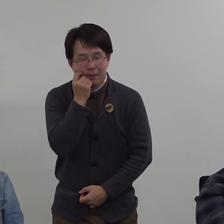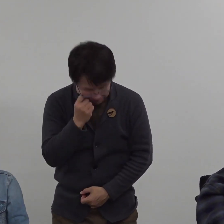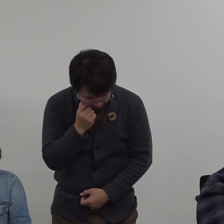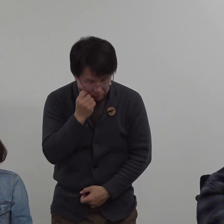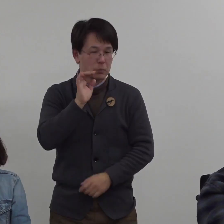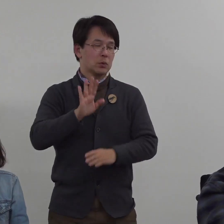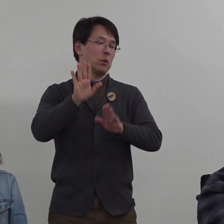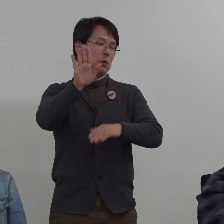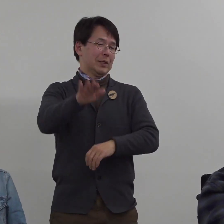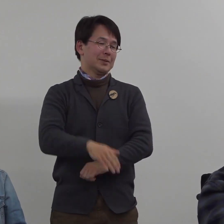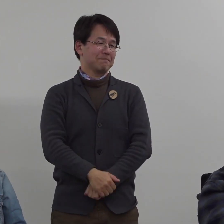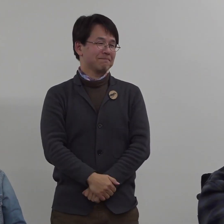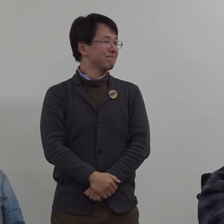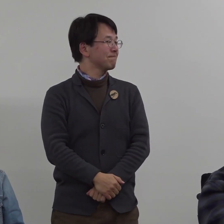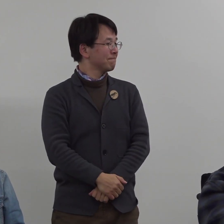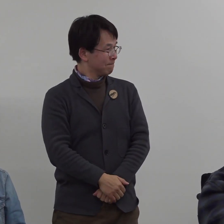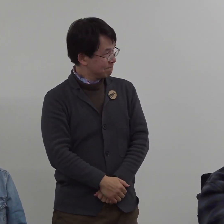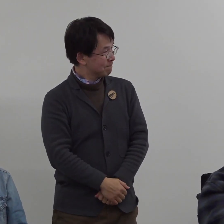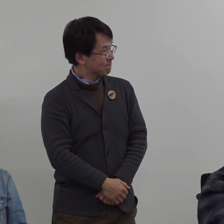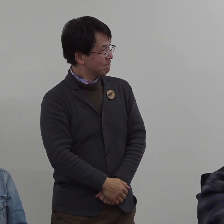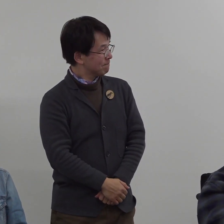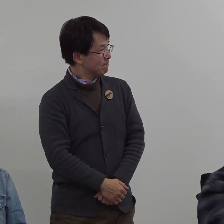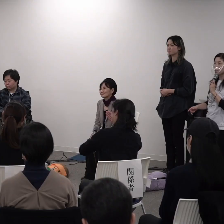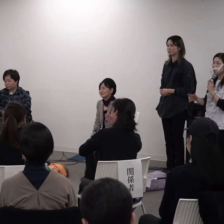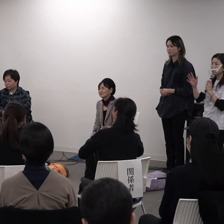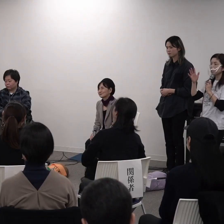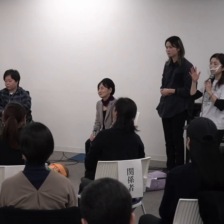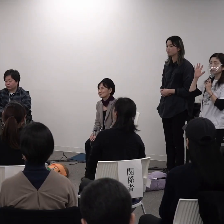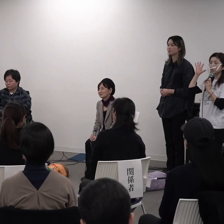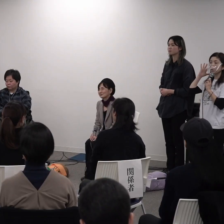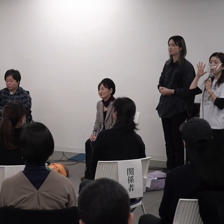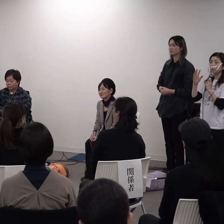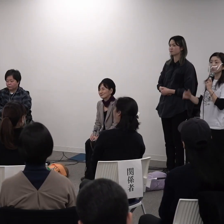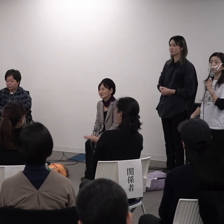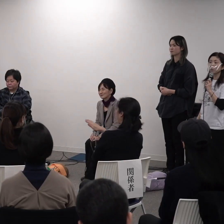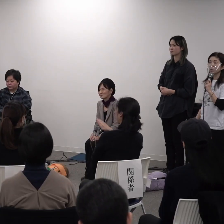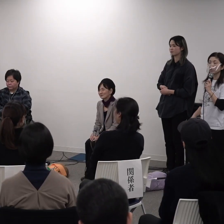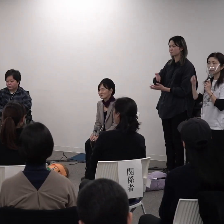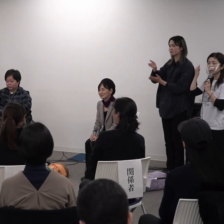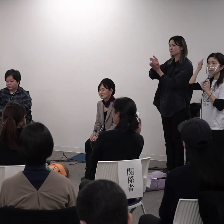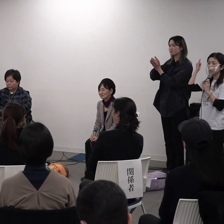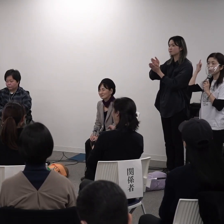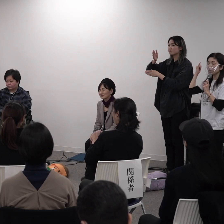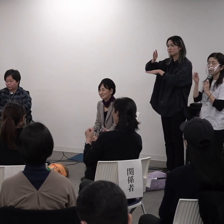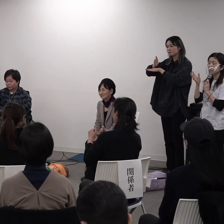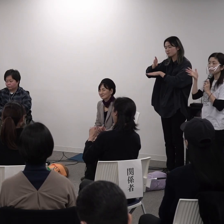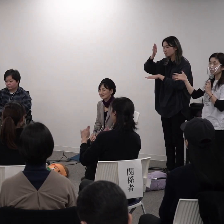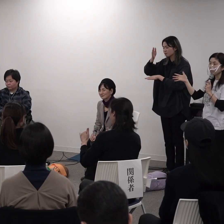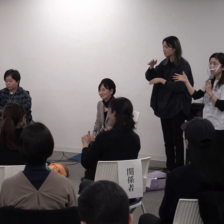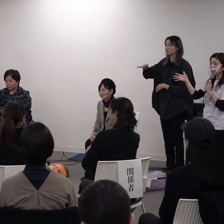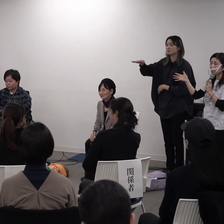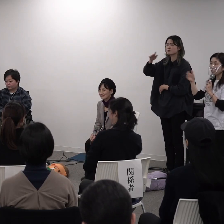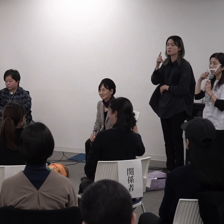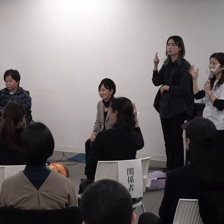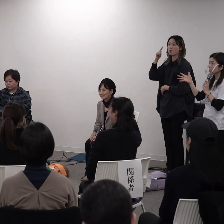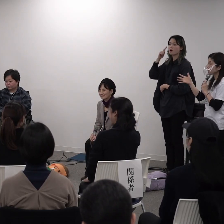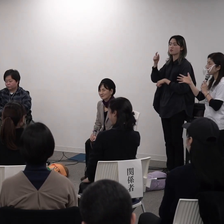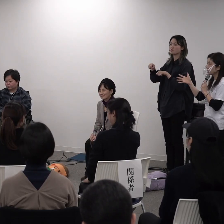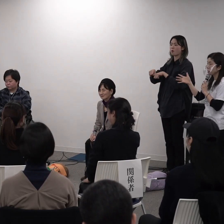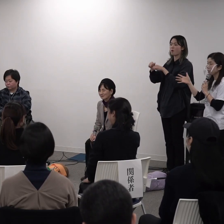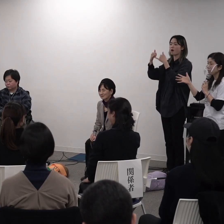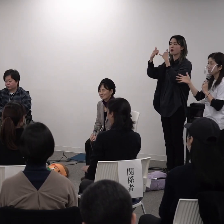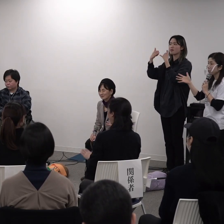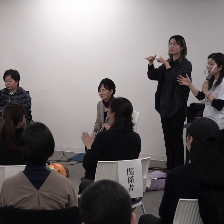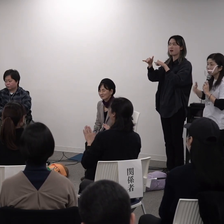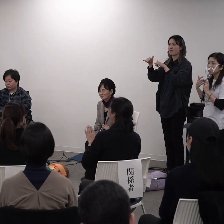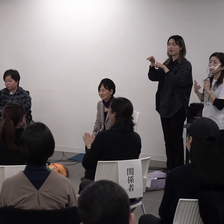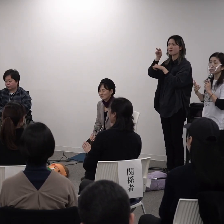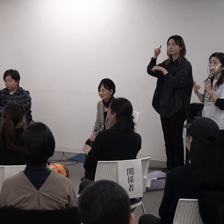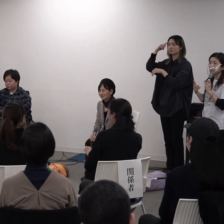橋爪）はいありがとうございます 皆さん聴覚障害者っていうイメージでお話聞かれてびっくりしませんでしたか